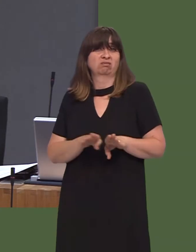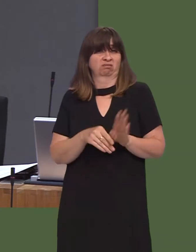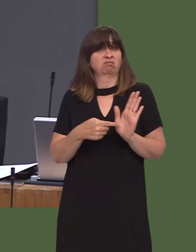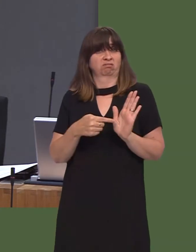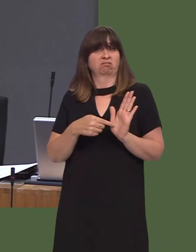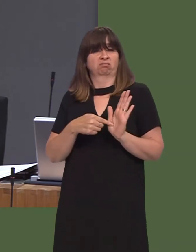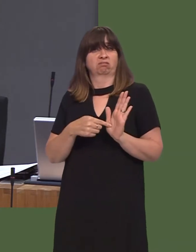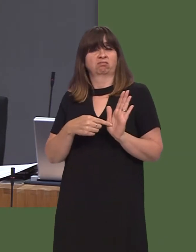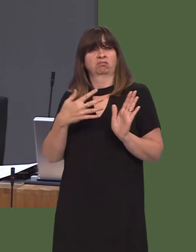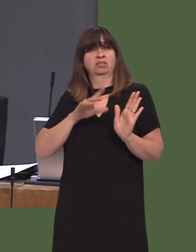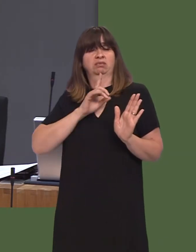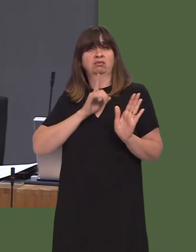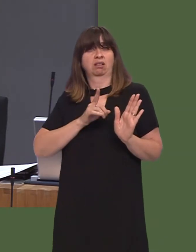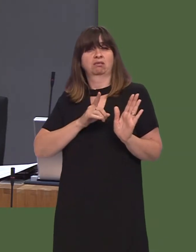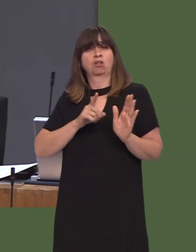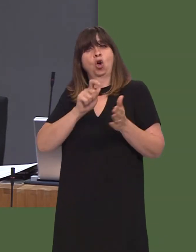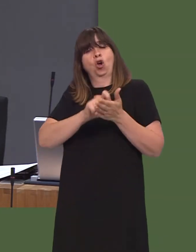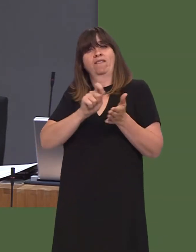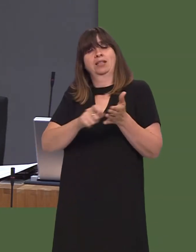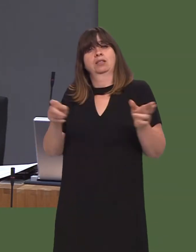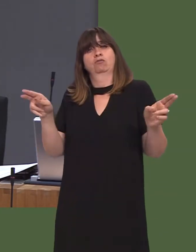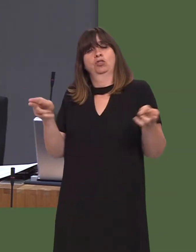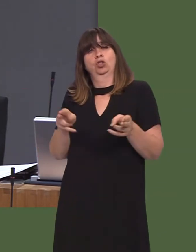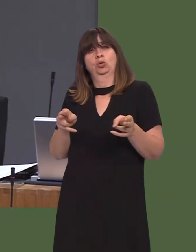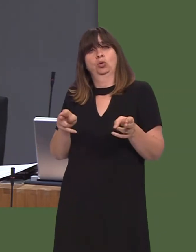chi yn wahanol iír DWP? Carwyn Jones: Wel, mae yna rai swyddfeydd